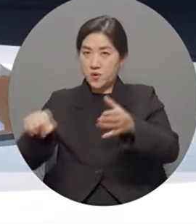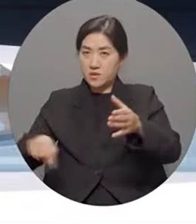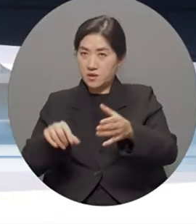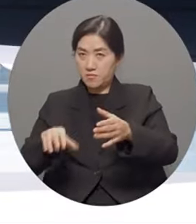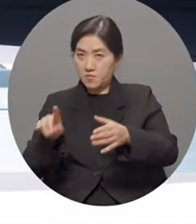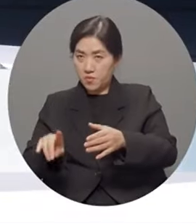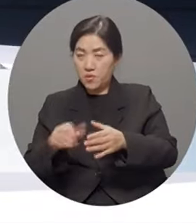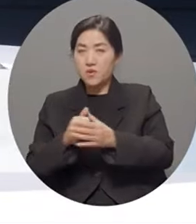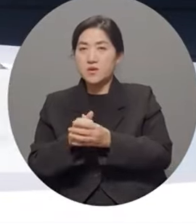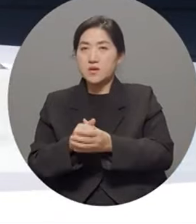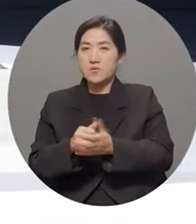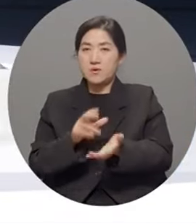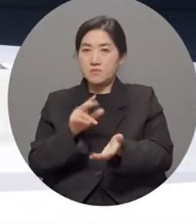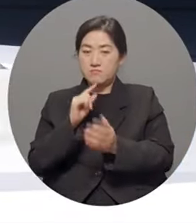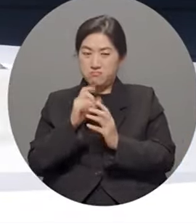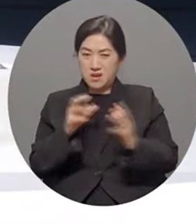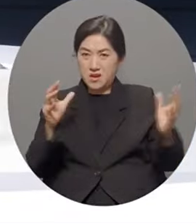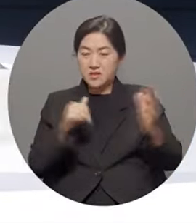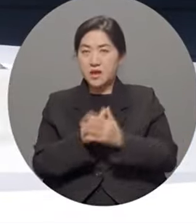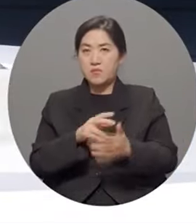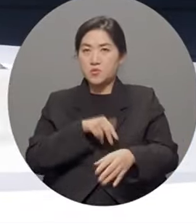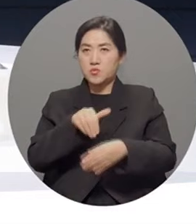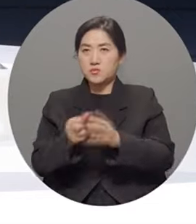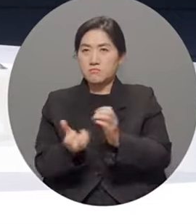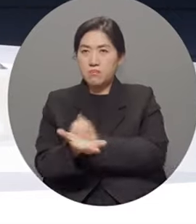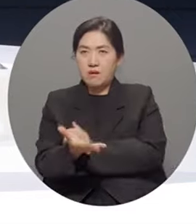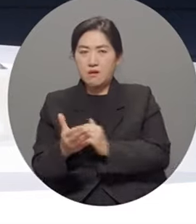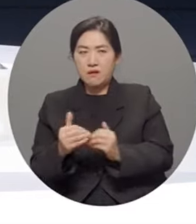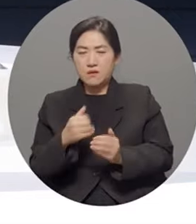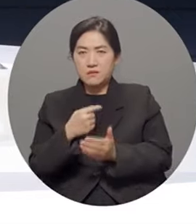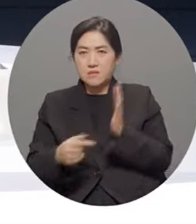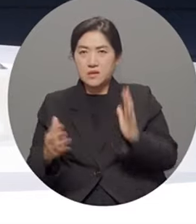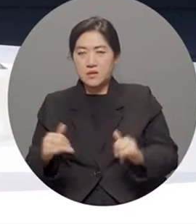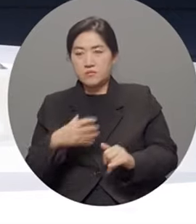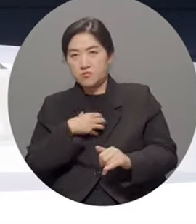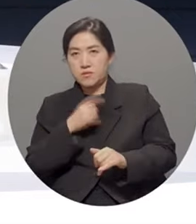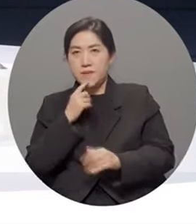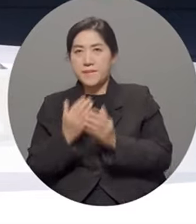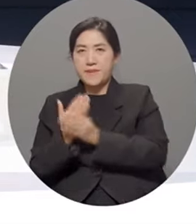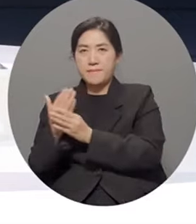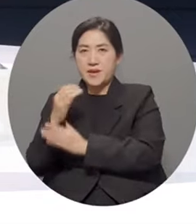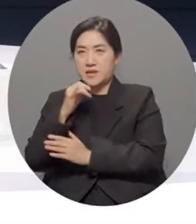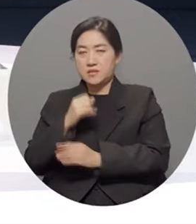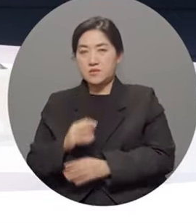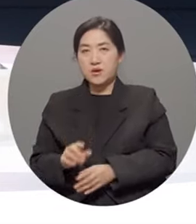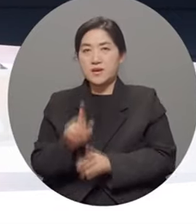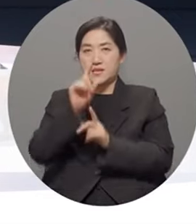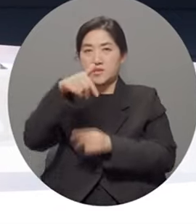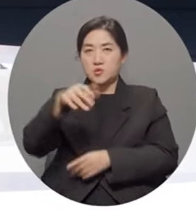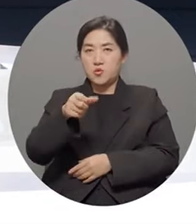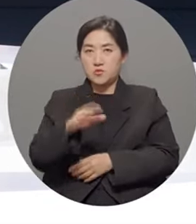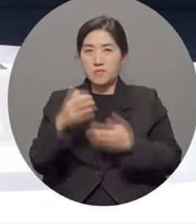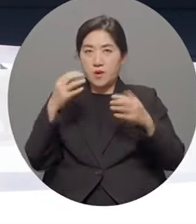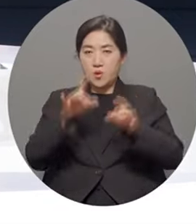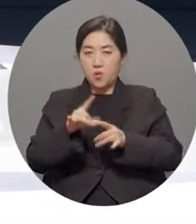(앵커) 반면 여당 내부에서는 이번 논란이총선 여론에 악영향을 끼칠까 우려하는 목소리가 커지고 있습니다.